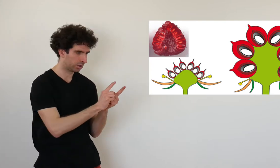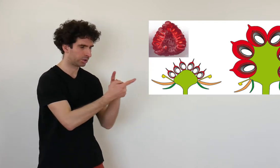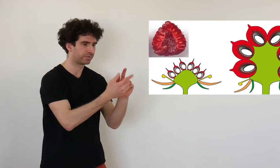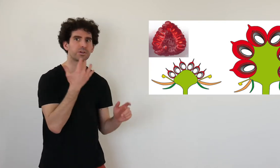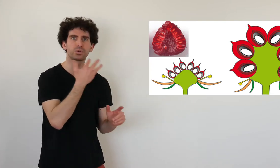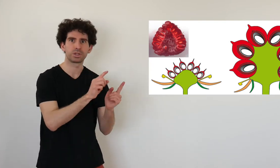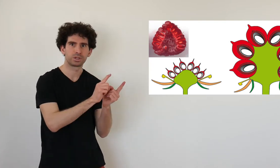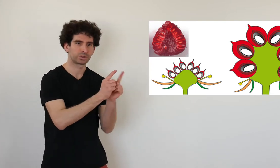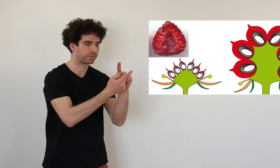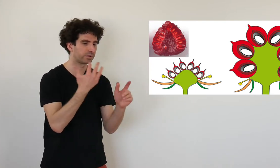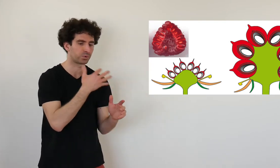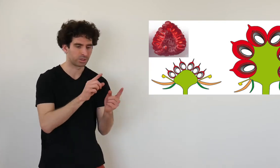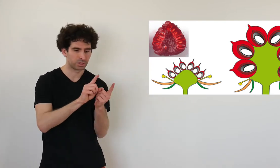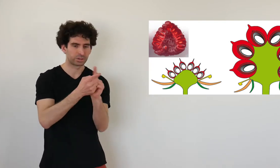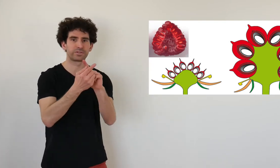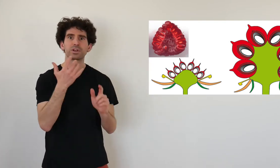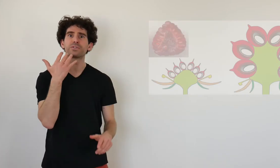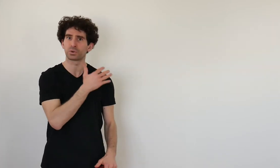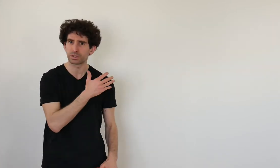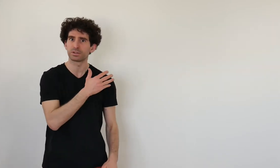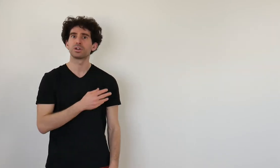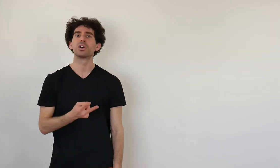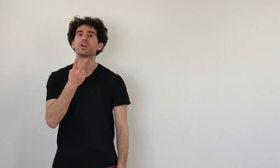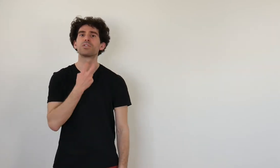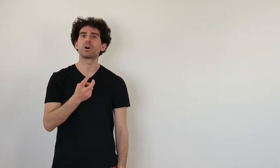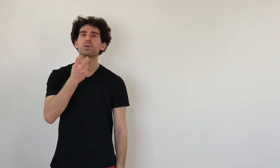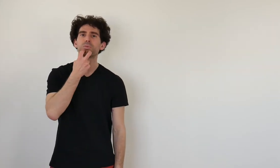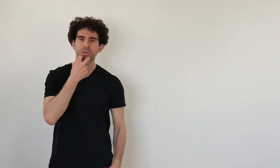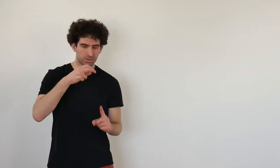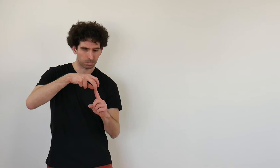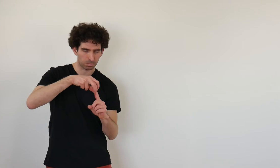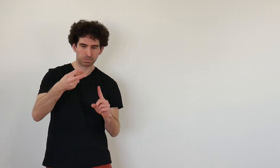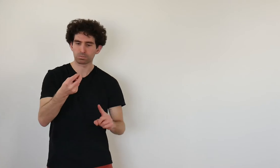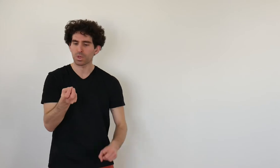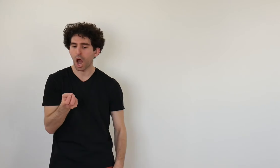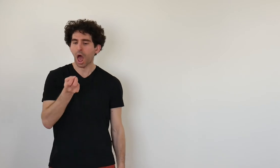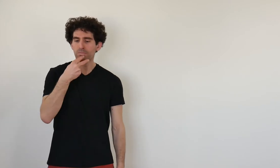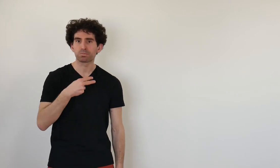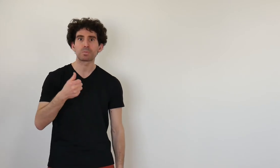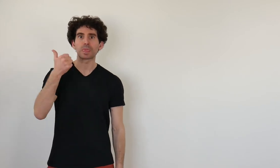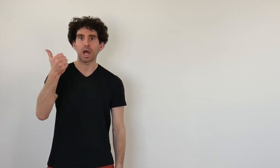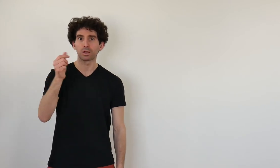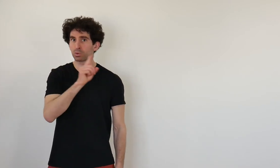chacun un fruit. Ainsi, une framboise n'est pas un fruit